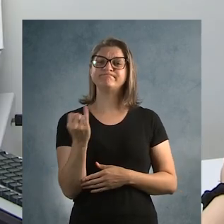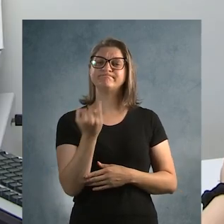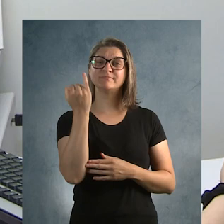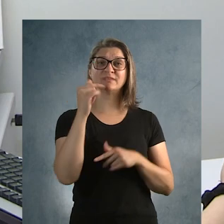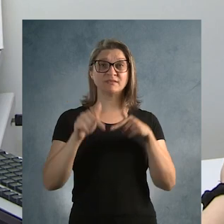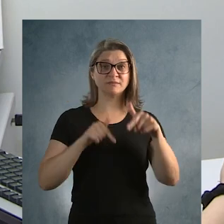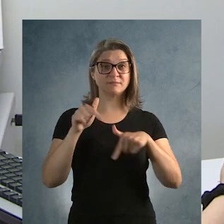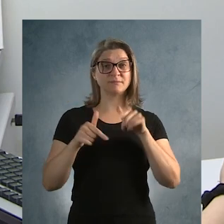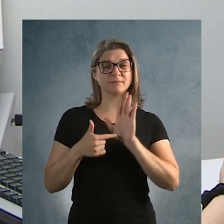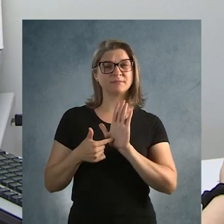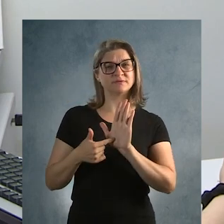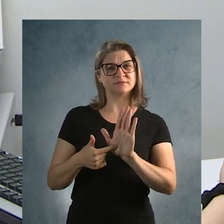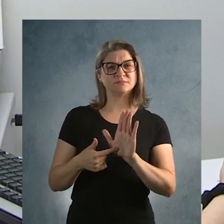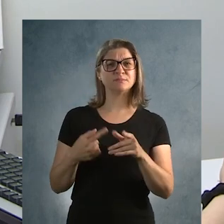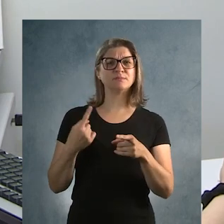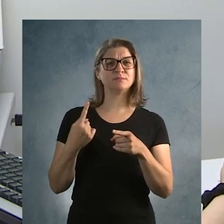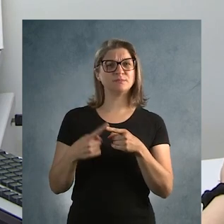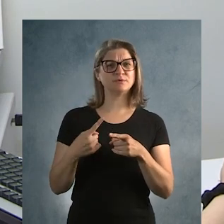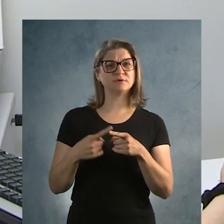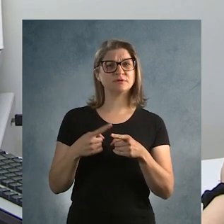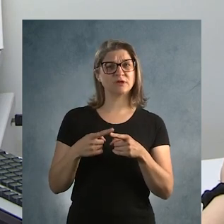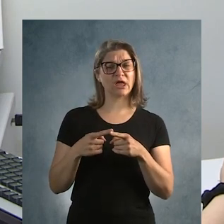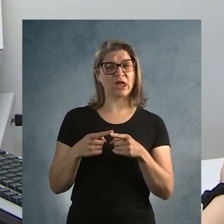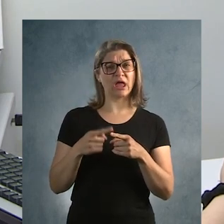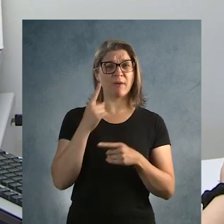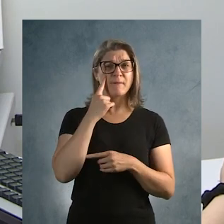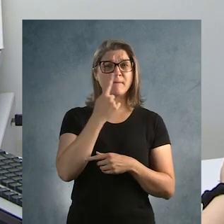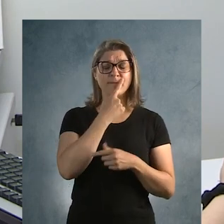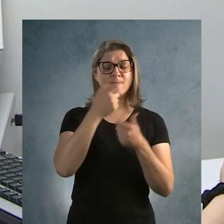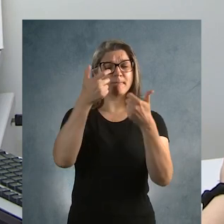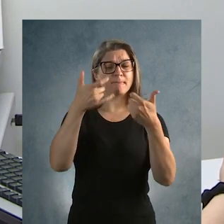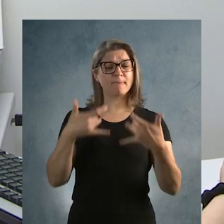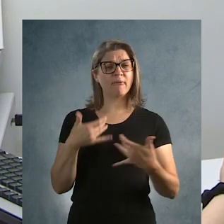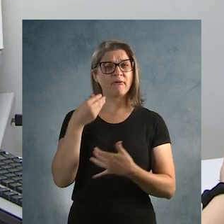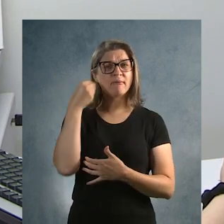é no sentido dele relatar uma experiência que foi muito importante,